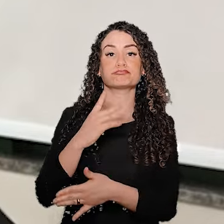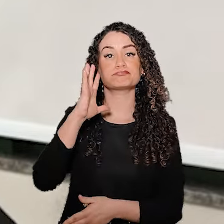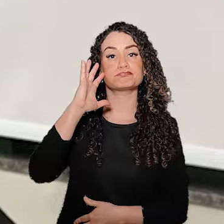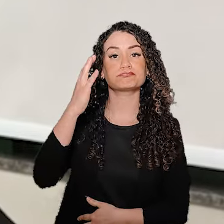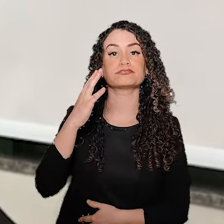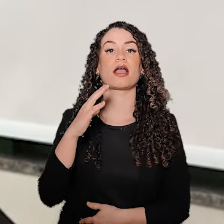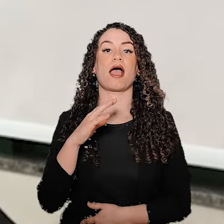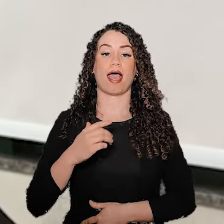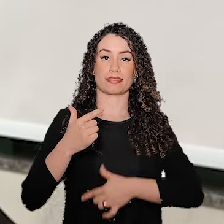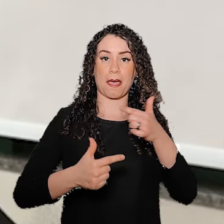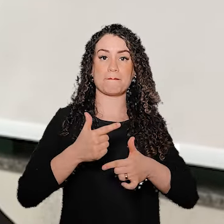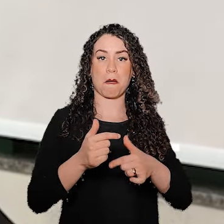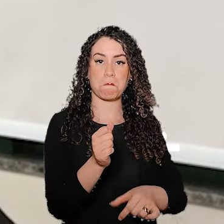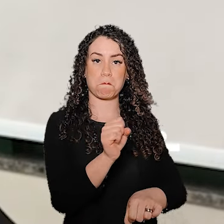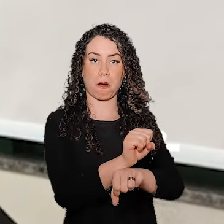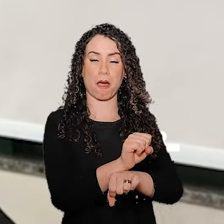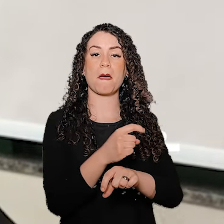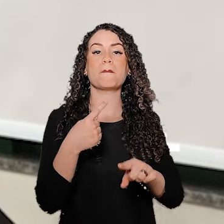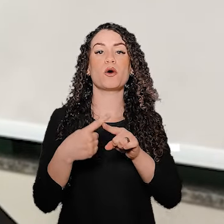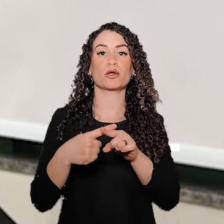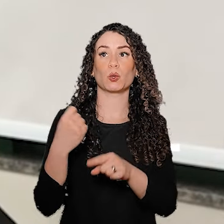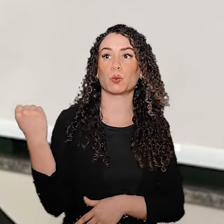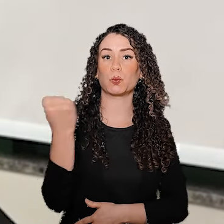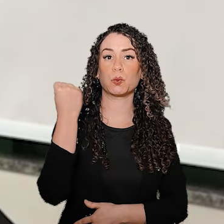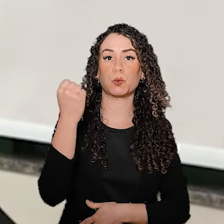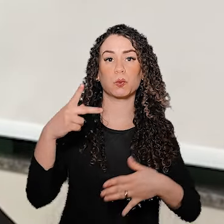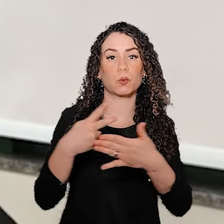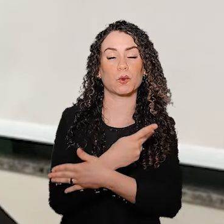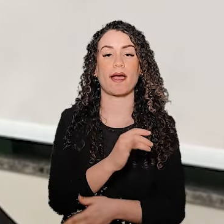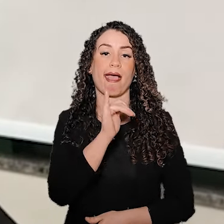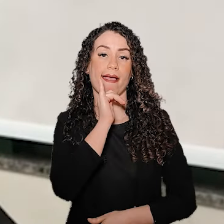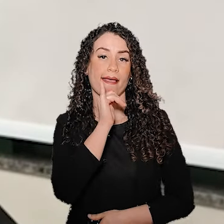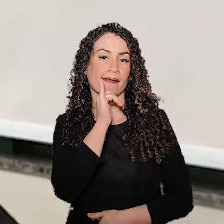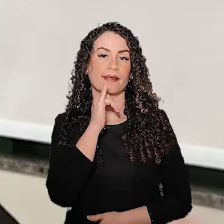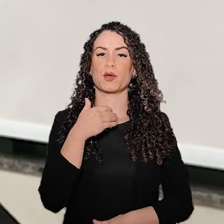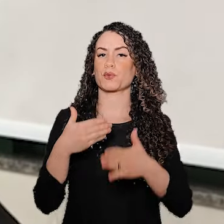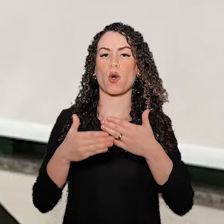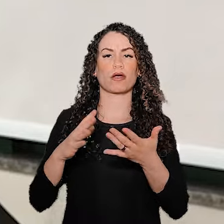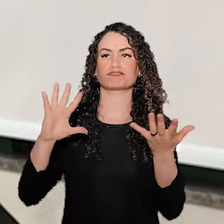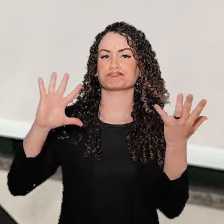em que a extinção da atividade decorreu da chamada "força maior", ou seja, todo aquele acontecimento